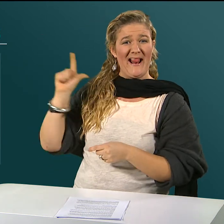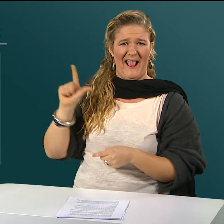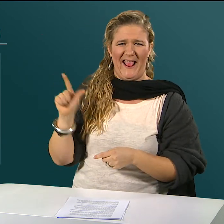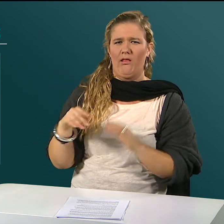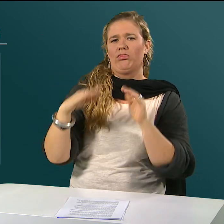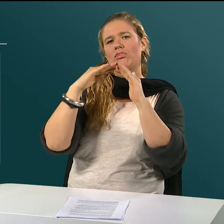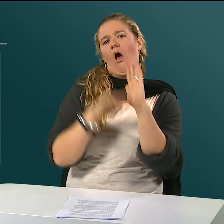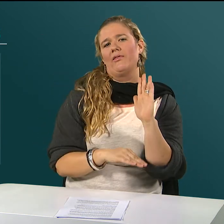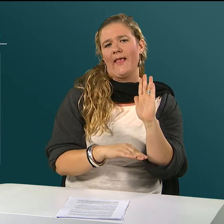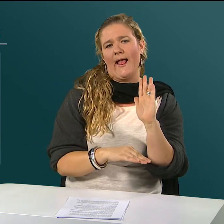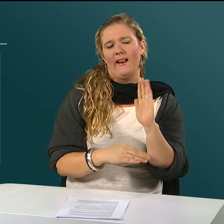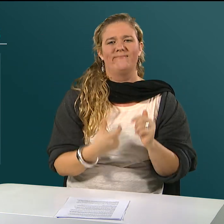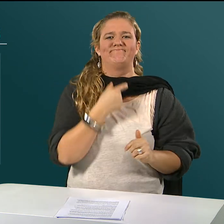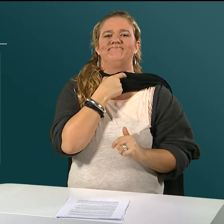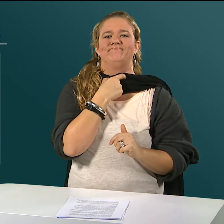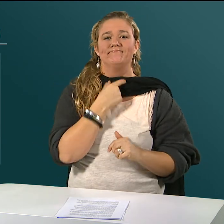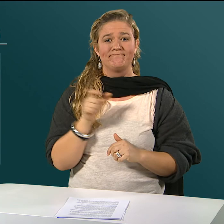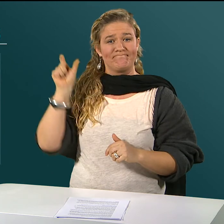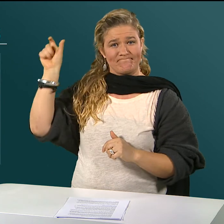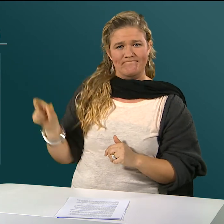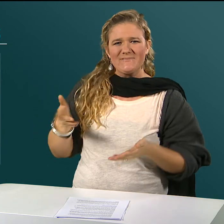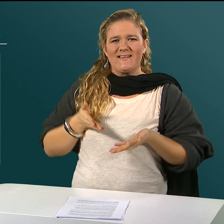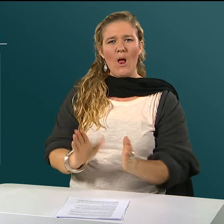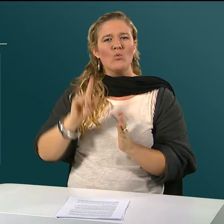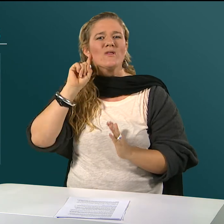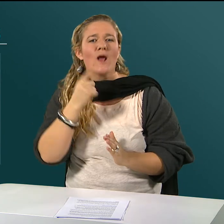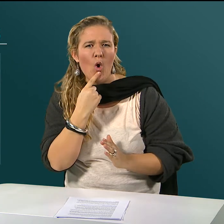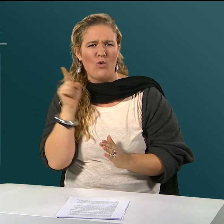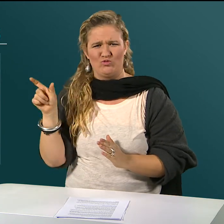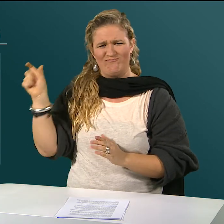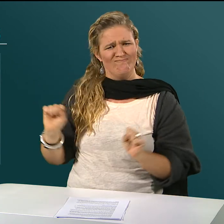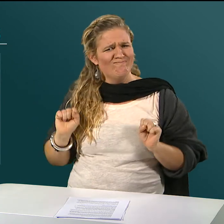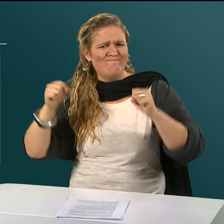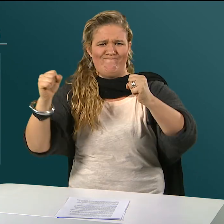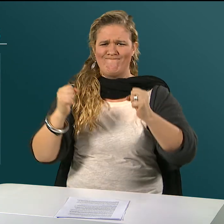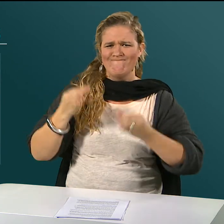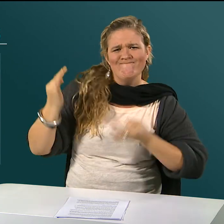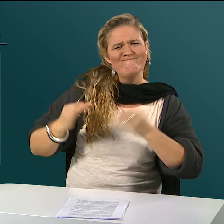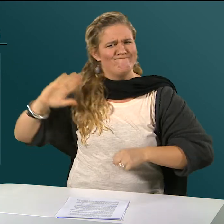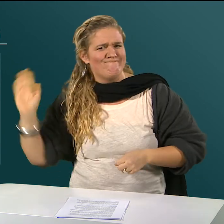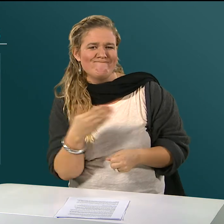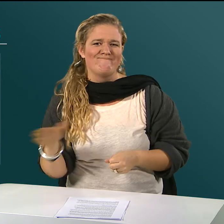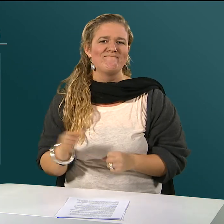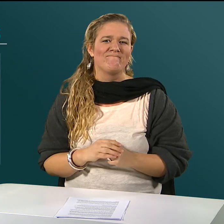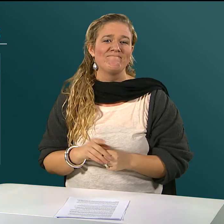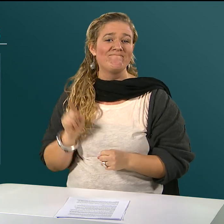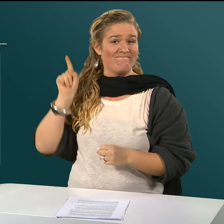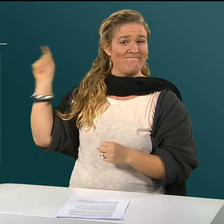Dies ist ein grosser Nachteil für Lee, der seit Geburt gehörlos ist und vollblut Tennisspieler.